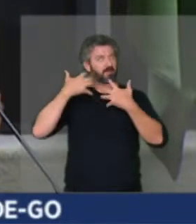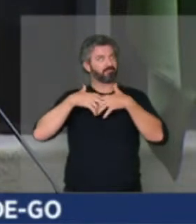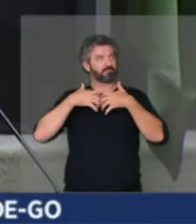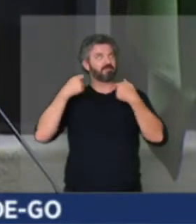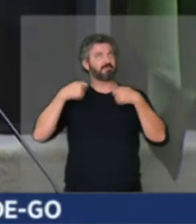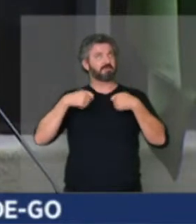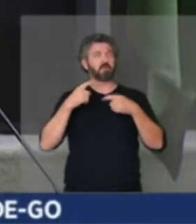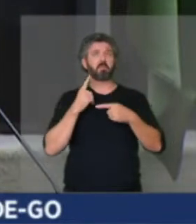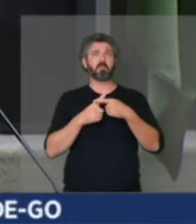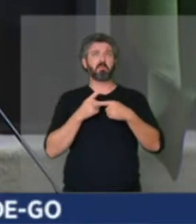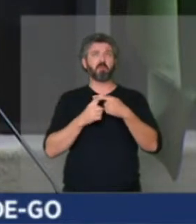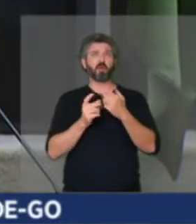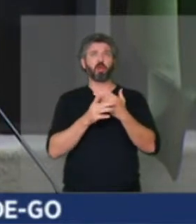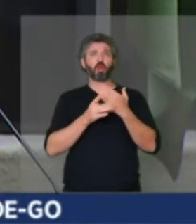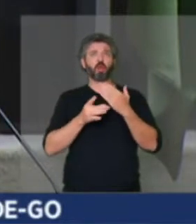O DÓLAR ESTÁ ALTO NO BRASIL, DEPUTADO. É PORQUE O MINISTRO